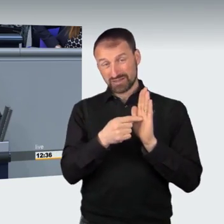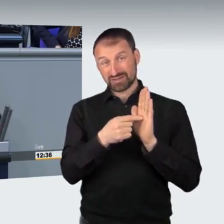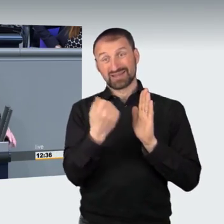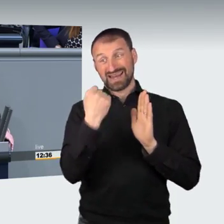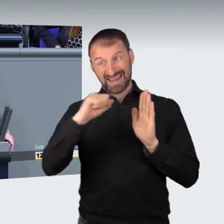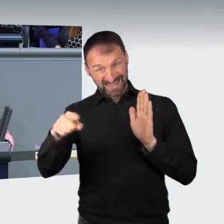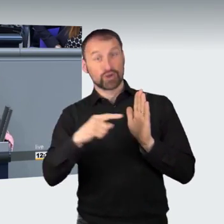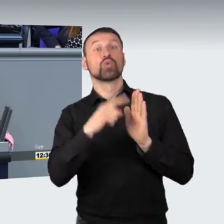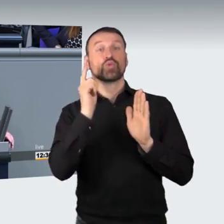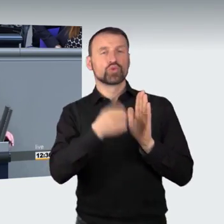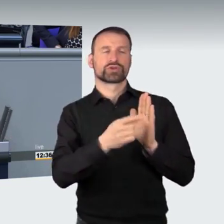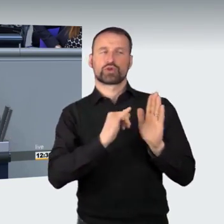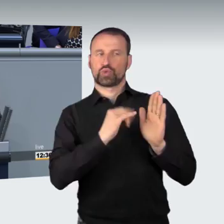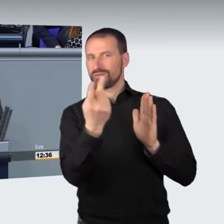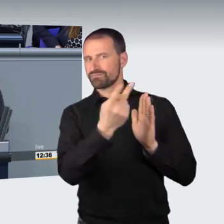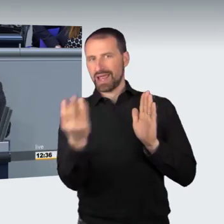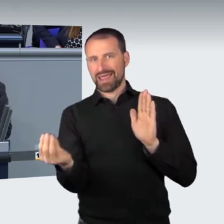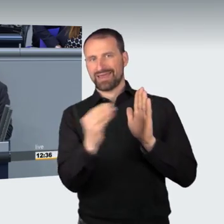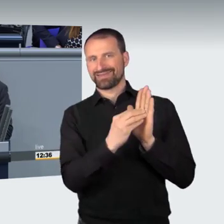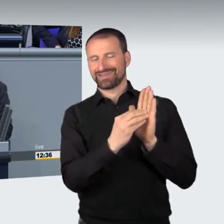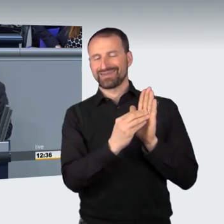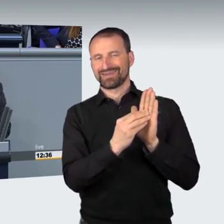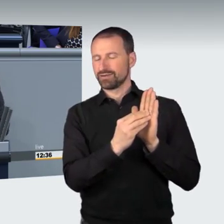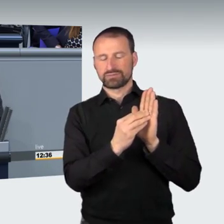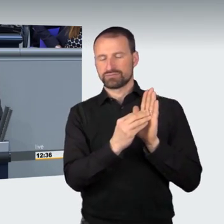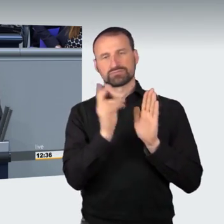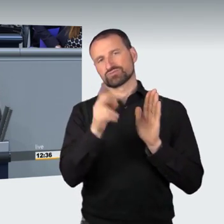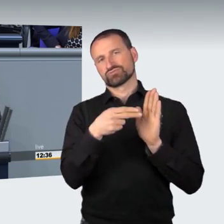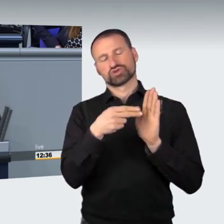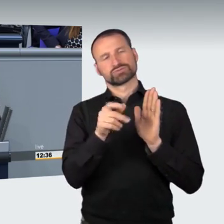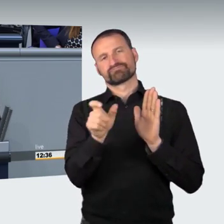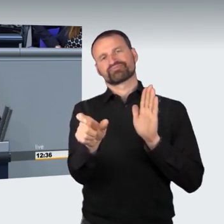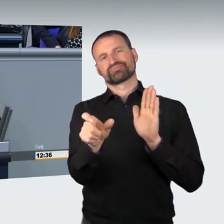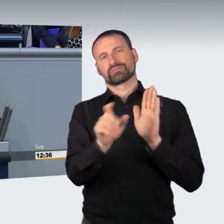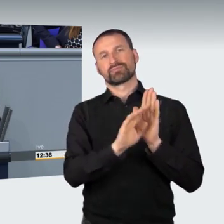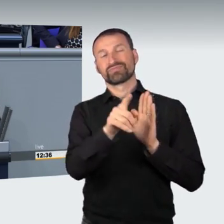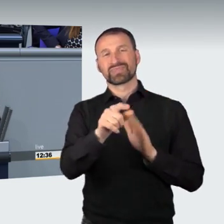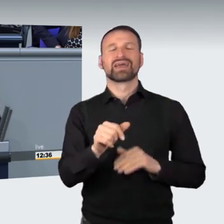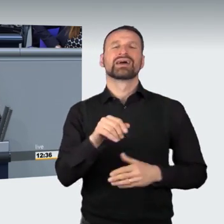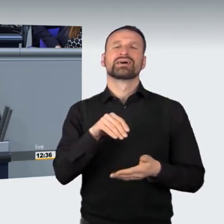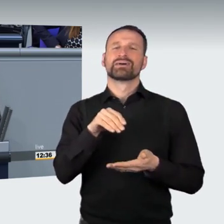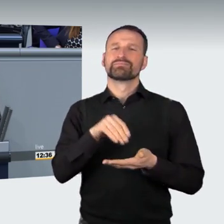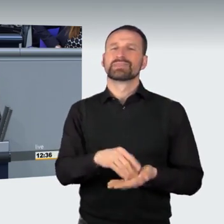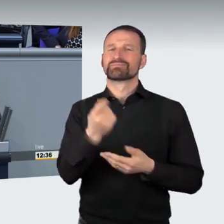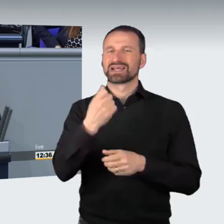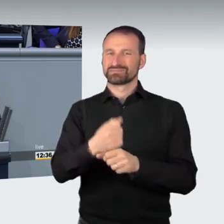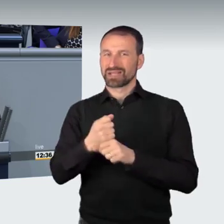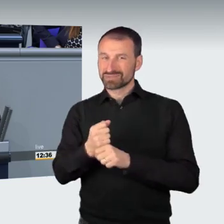in die falsche Richtung geht. Sie fordern, dass die Mietpreisbremse auch für erstvermietete Neubauwohnungen und umfassend